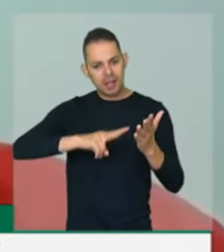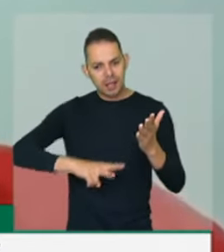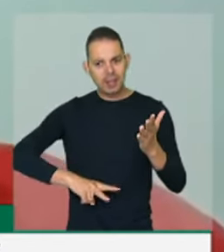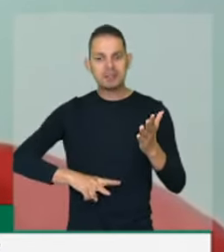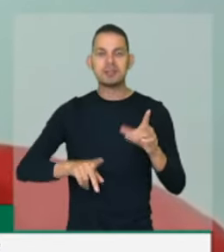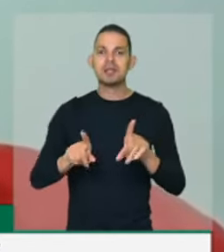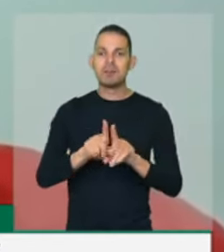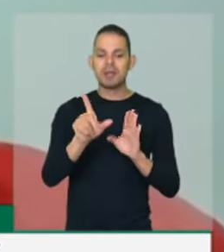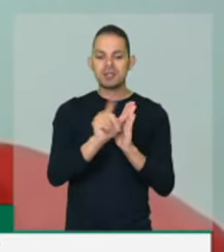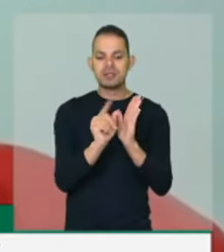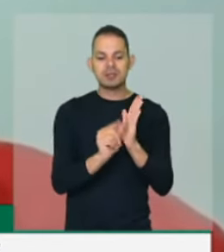DISCUSSÃO. A COLEGA QUE ME ANTECEDEU, INFELIZMENTE, PELA